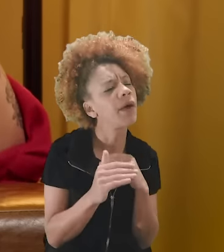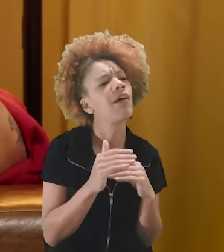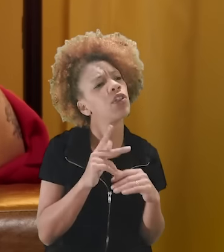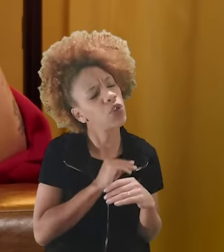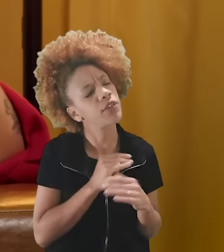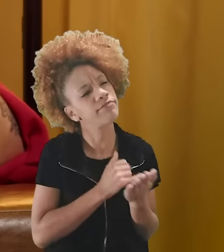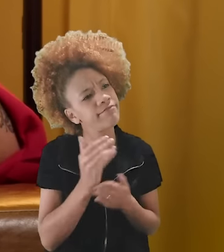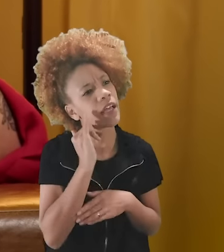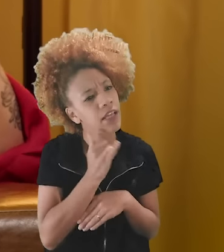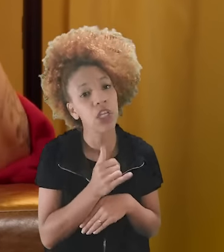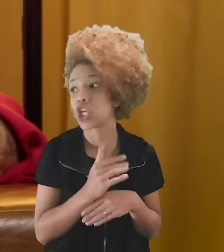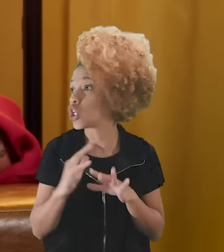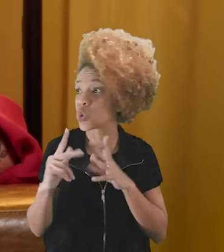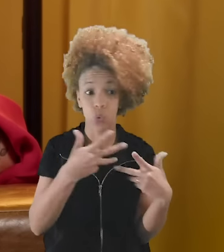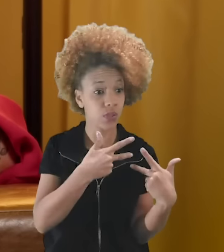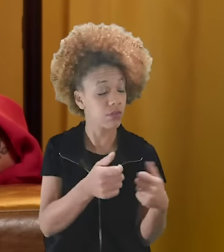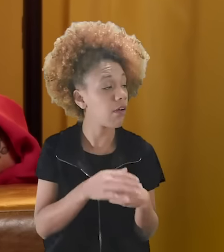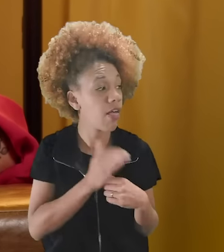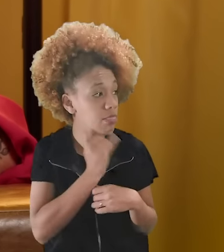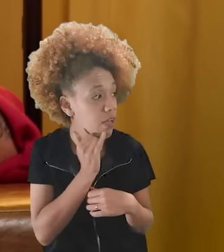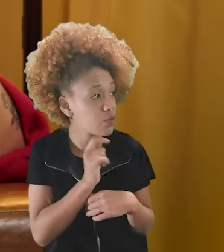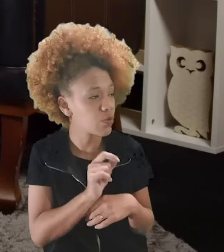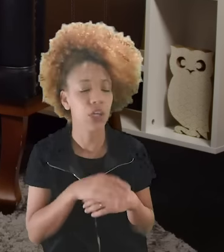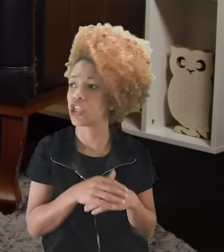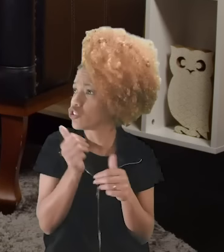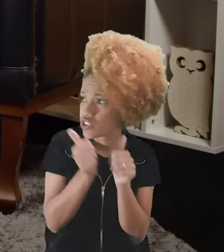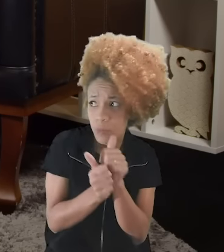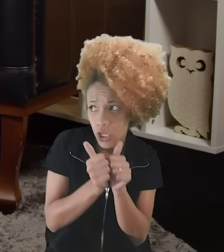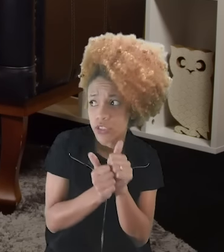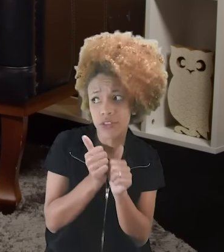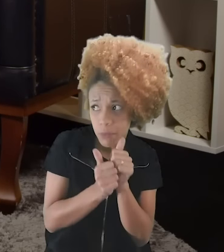começando a narrar tudo mais e todos me receberam muito bem Narradores de do do de esportes de